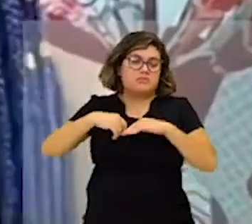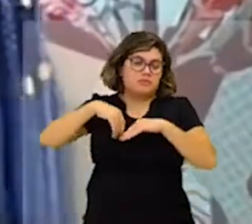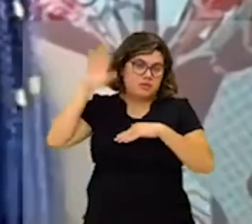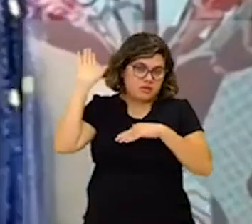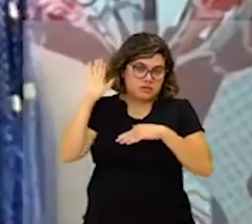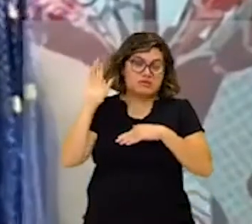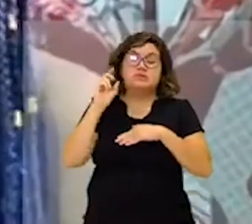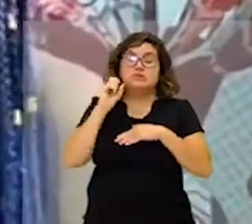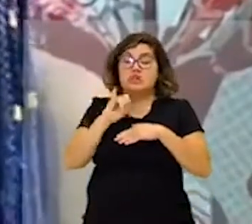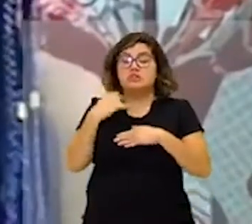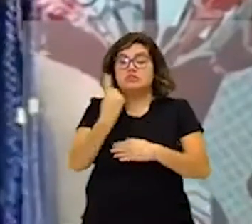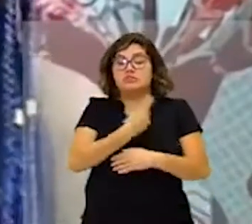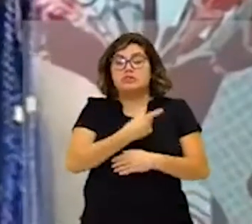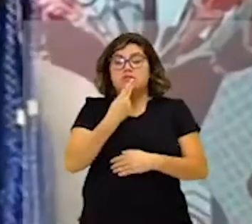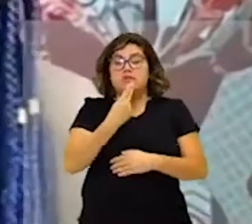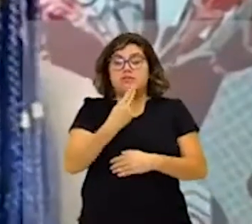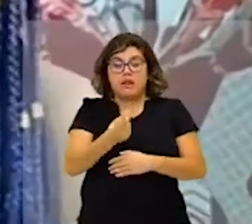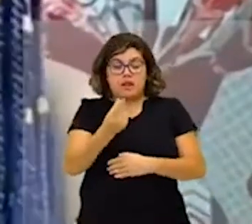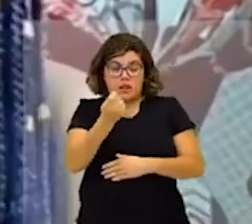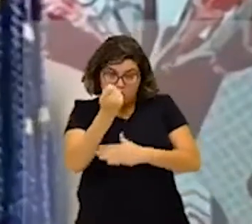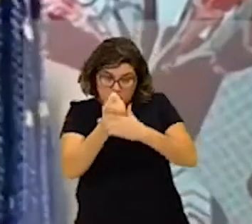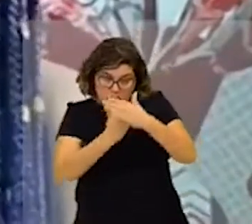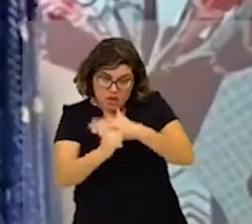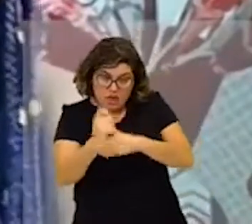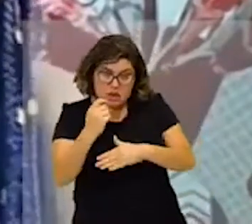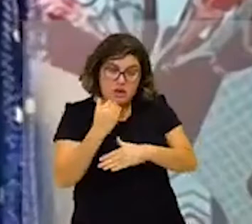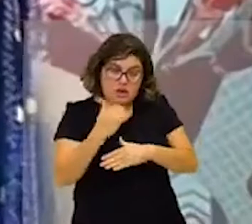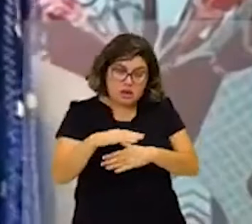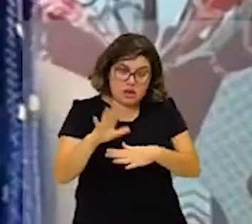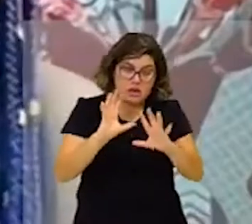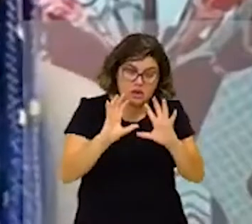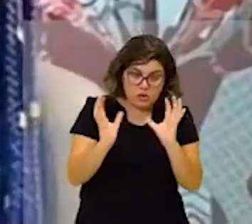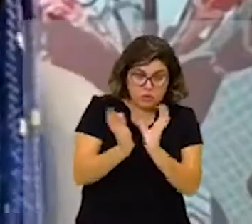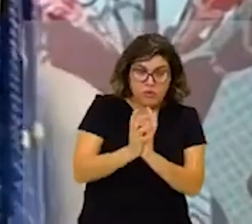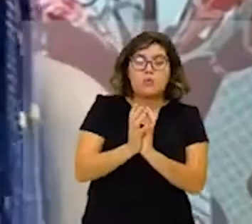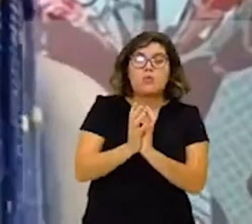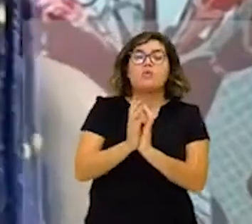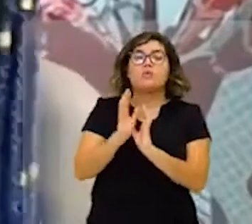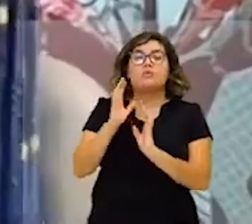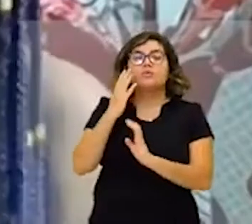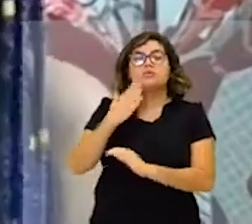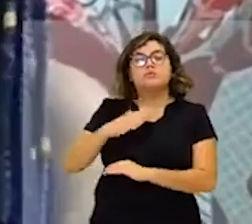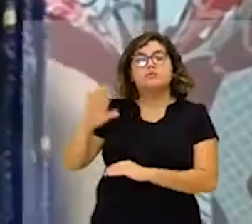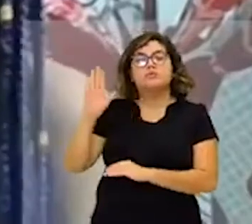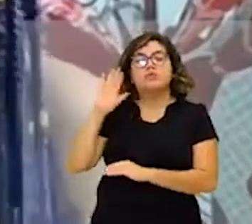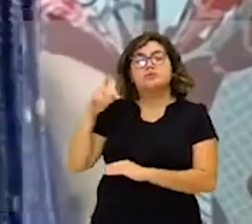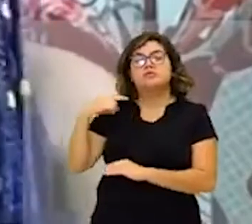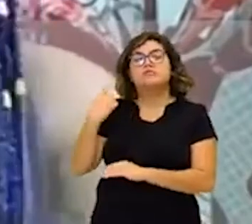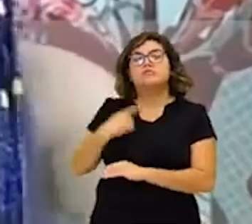de financiamento de candidaturas coletivas Mas temos que levar em consideração a vulnerabilidade